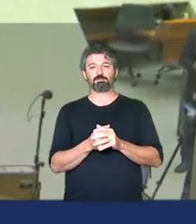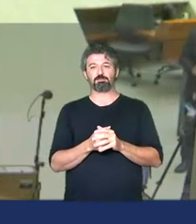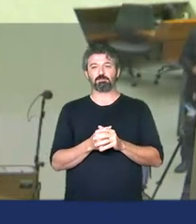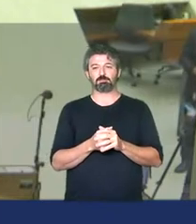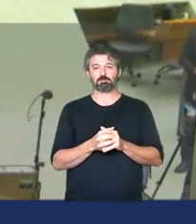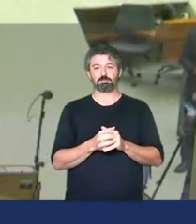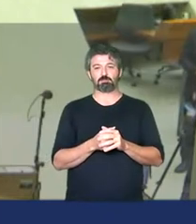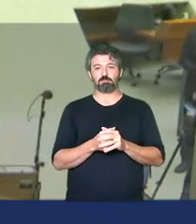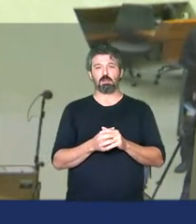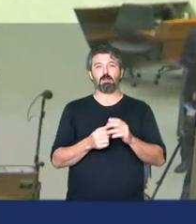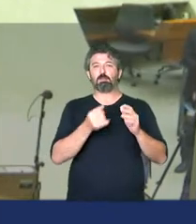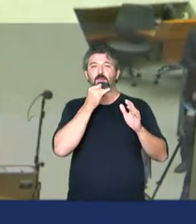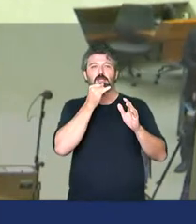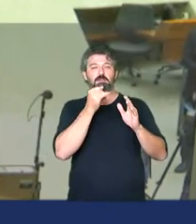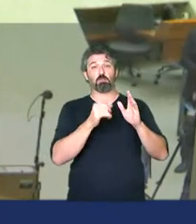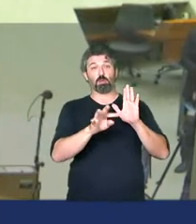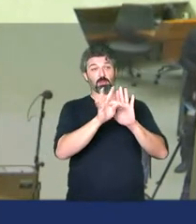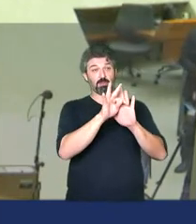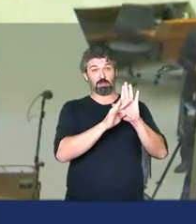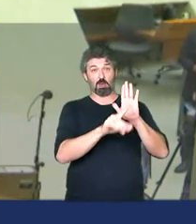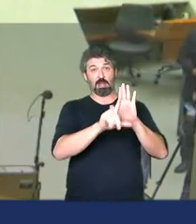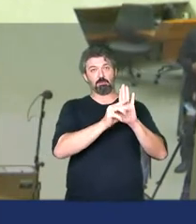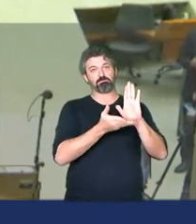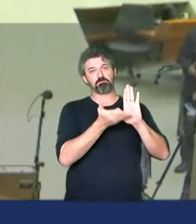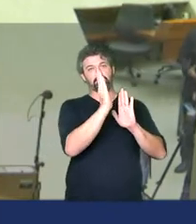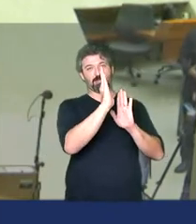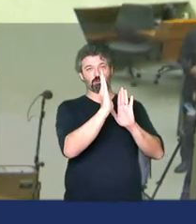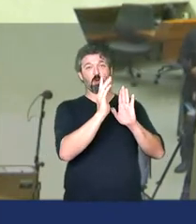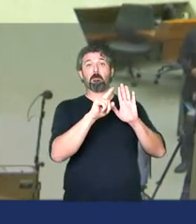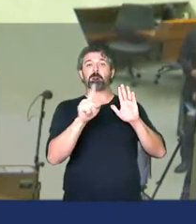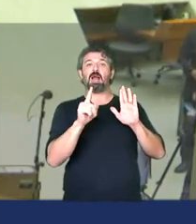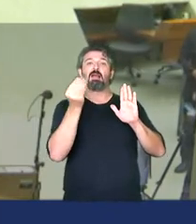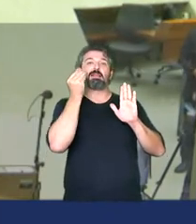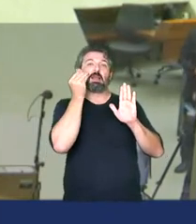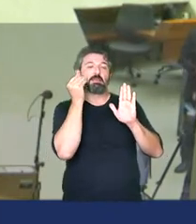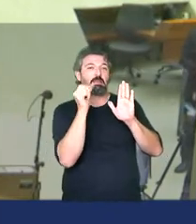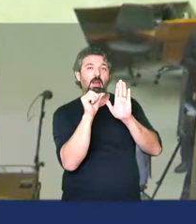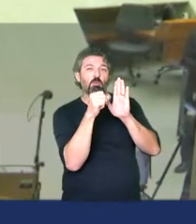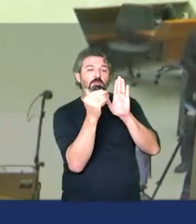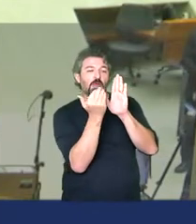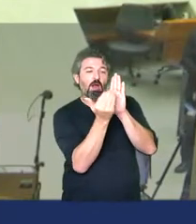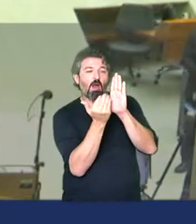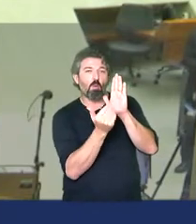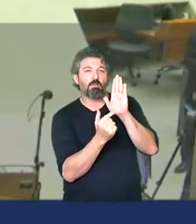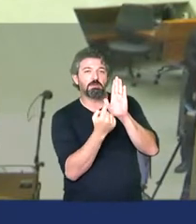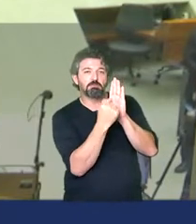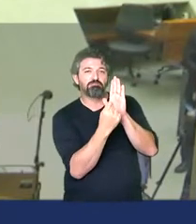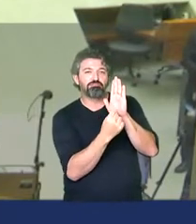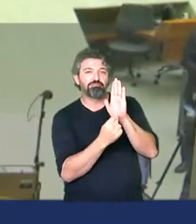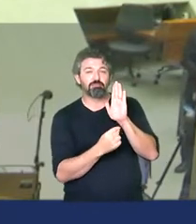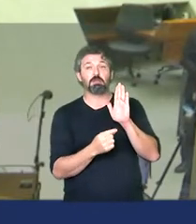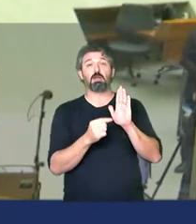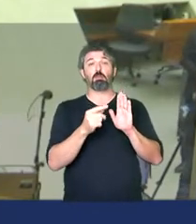MUDANÇAS NO TEXTO BASE. PARA TENTAR ALTERAR QUESTÕES PONTUAIS DO TEXTO PRINCIPAL QUE JÁ HAVIA SIDO APROVADO